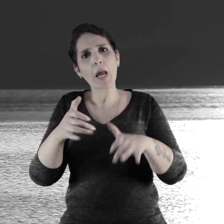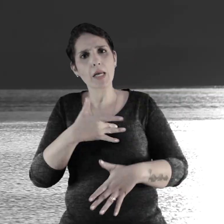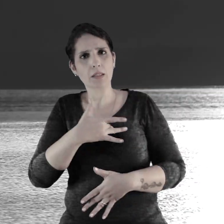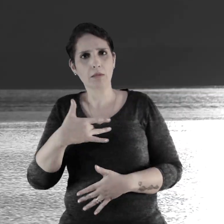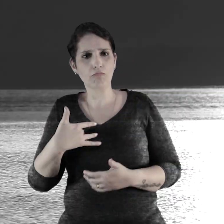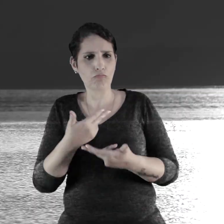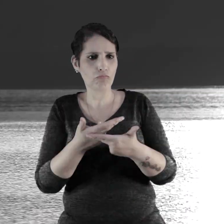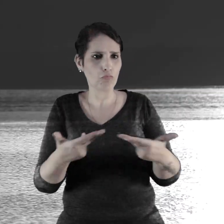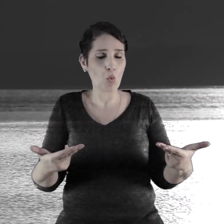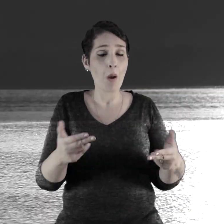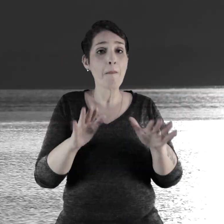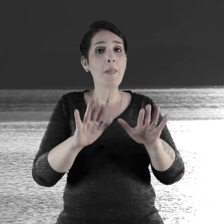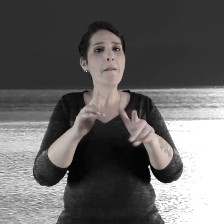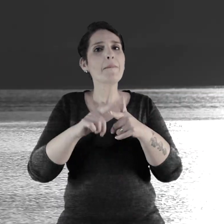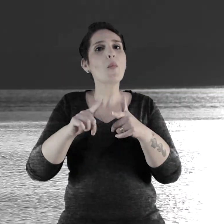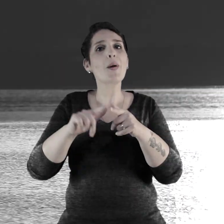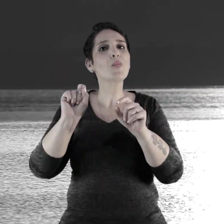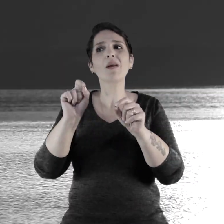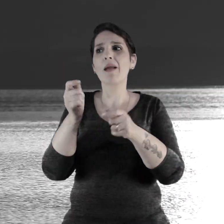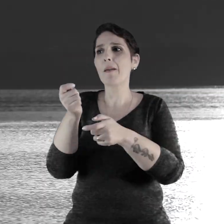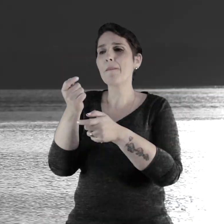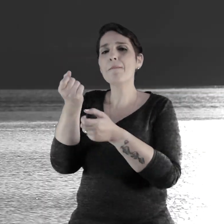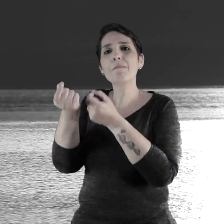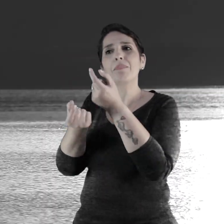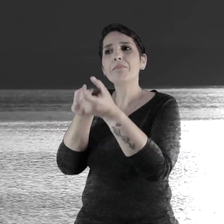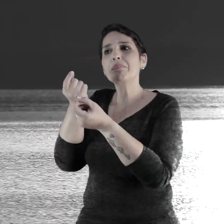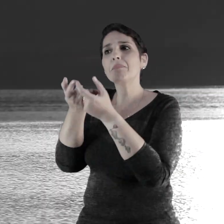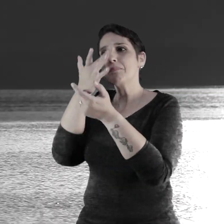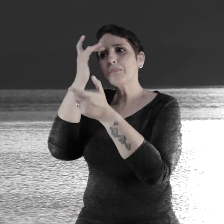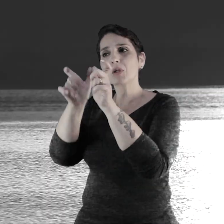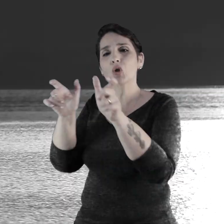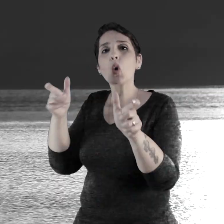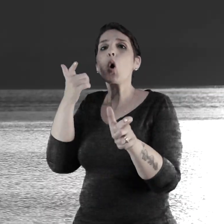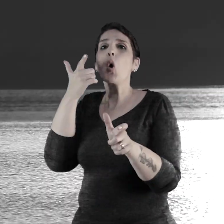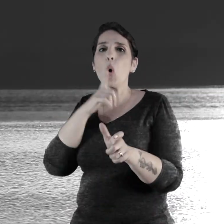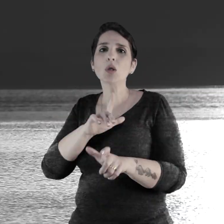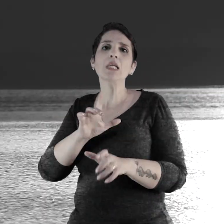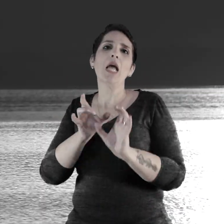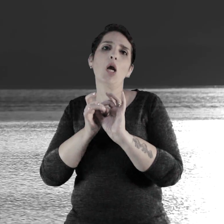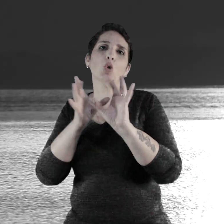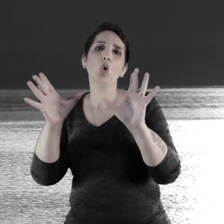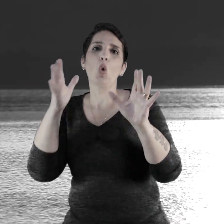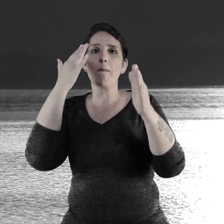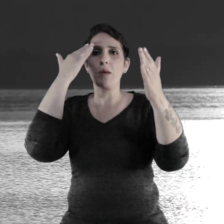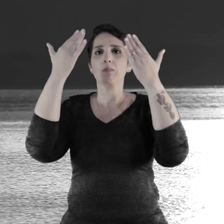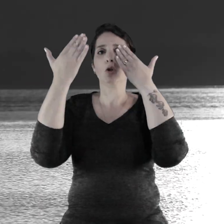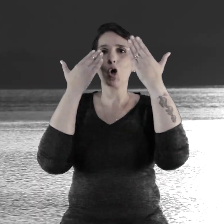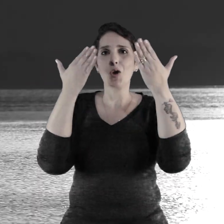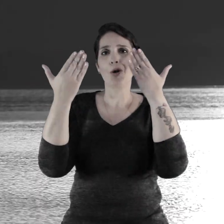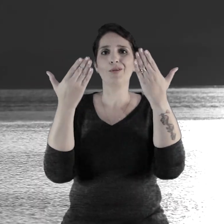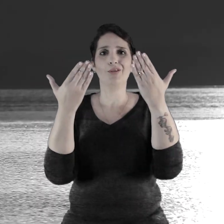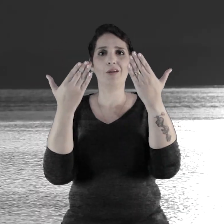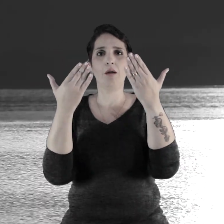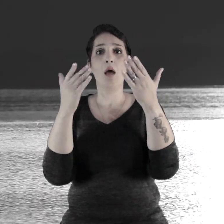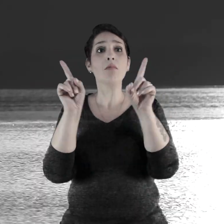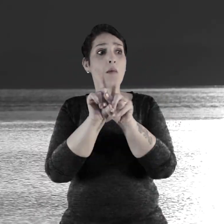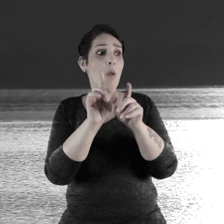O problema é que poucos são capazes de desenvolver uma verdadeira autonomia psicológica e mesmo aqueles que o fazem.